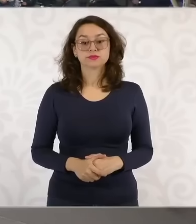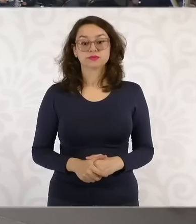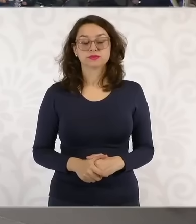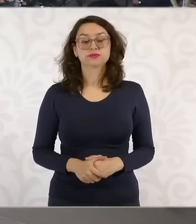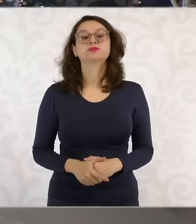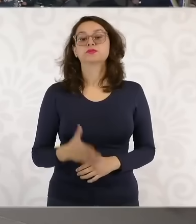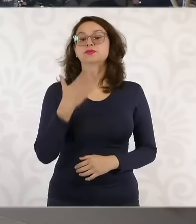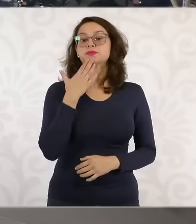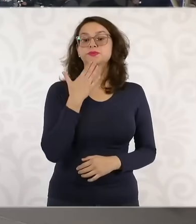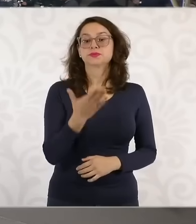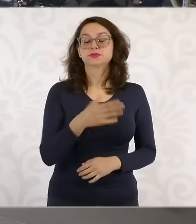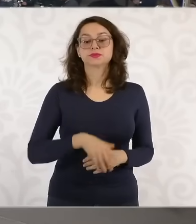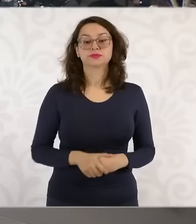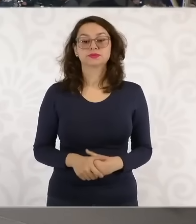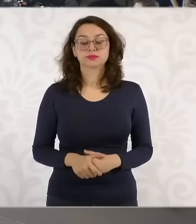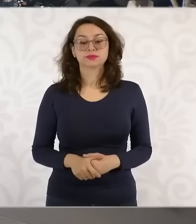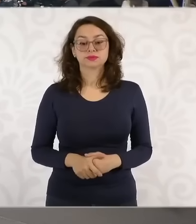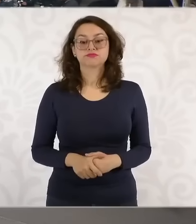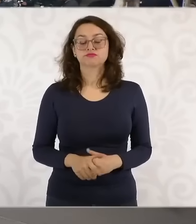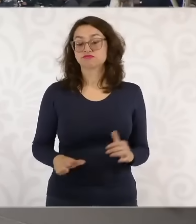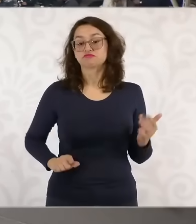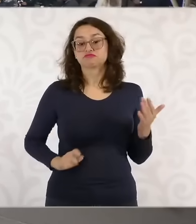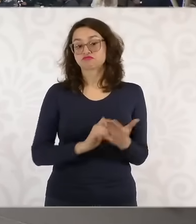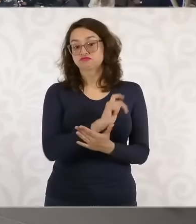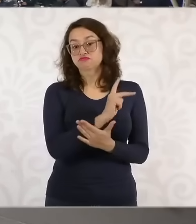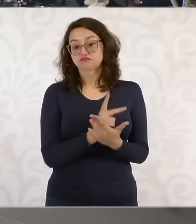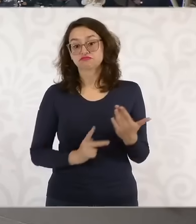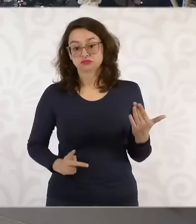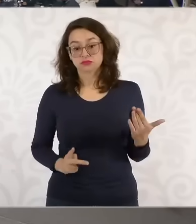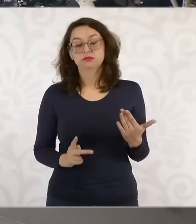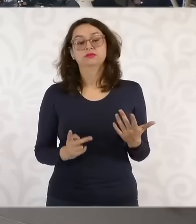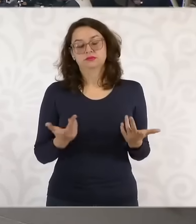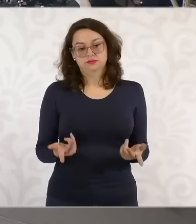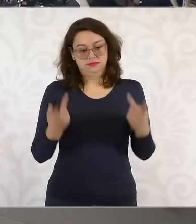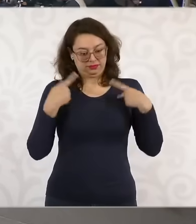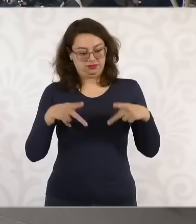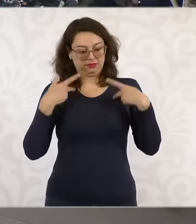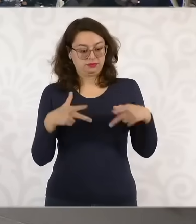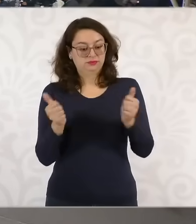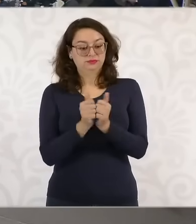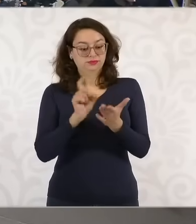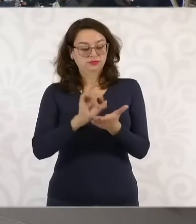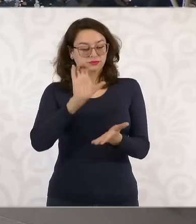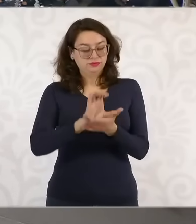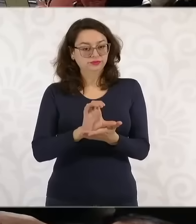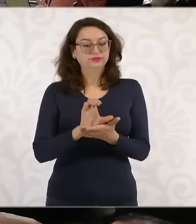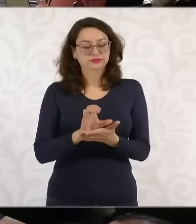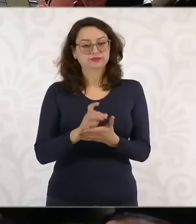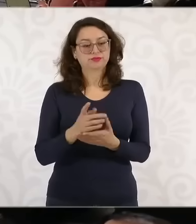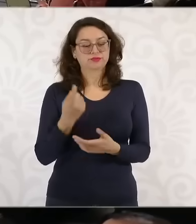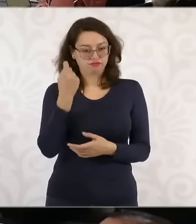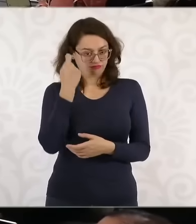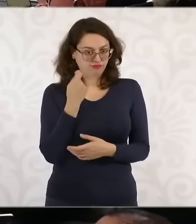Muy bien. El el programa de la pensión para personas con discapacidad es un